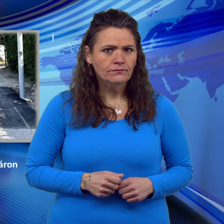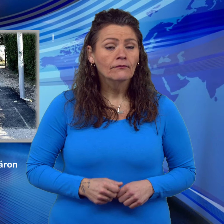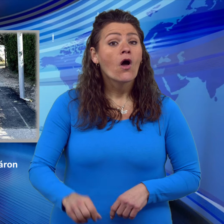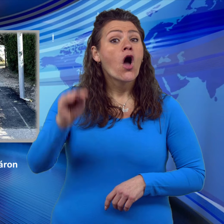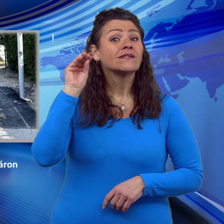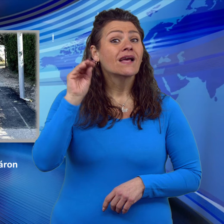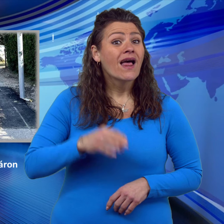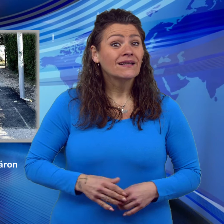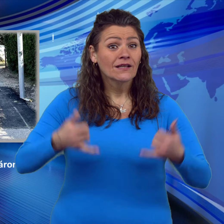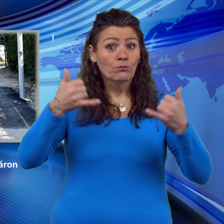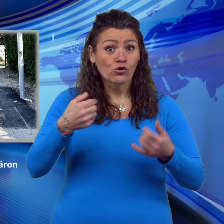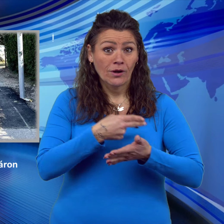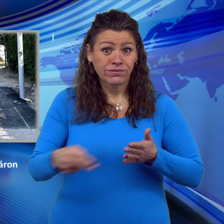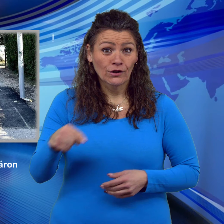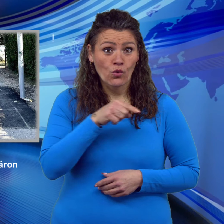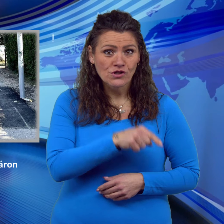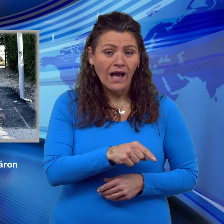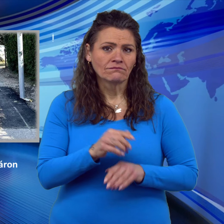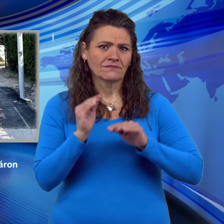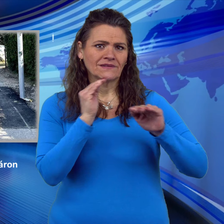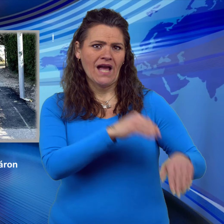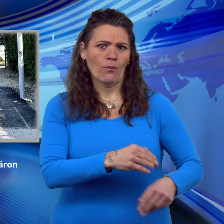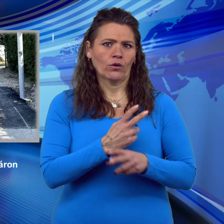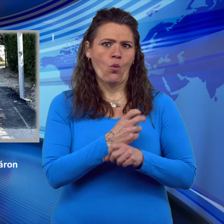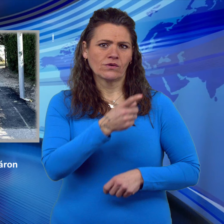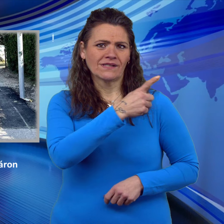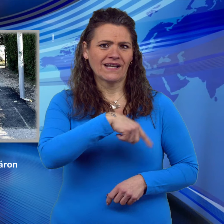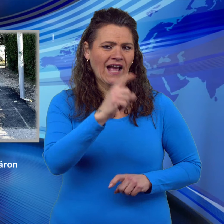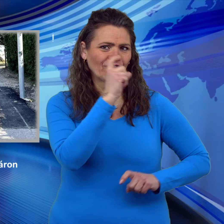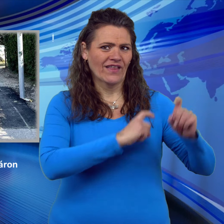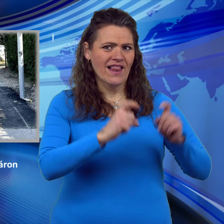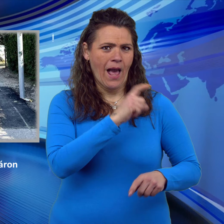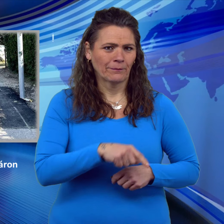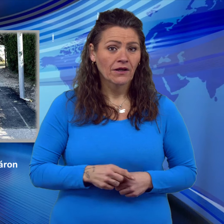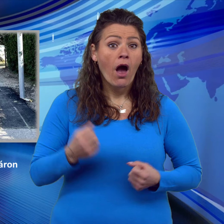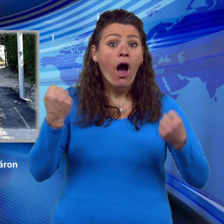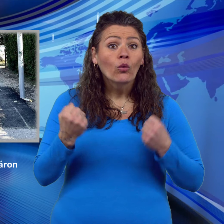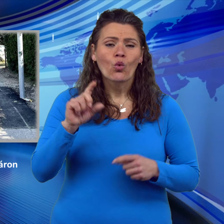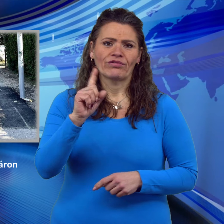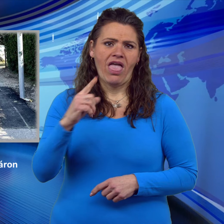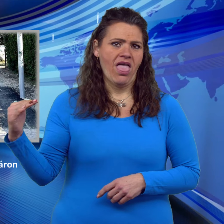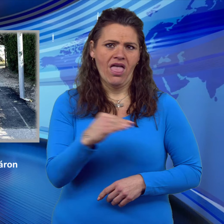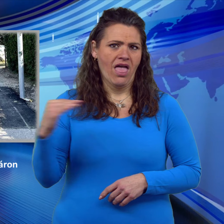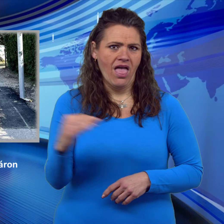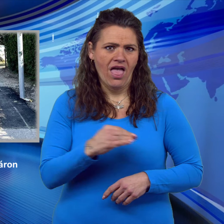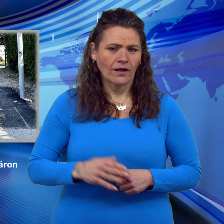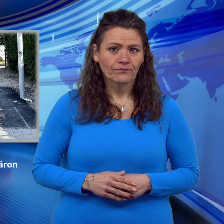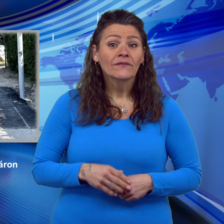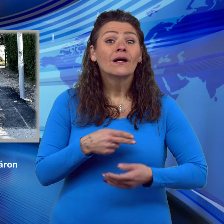A bíróság a somfalvai önkormányzat álláspontját fogadta el.